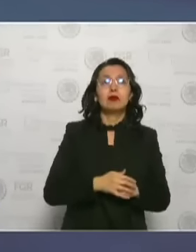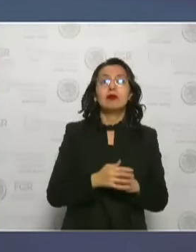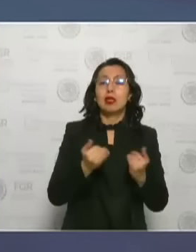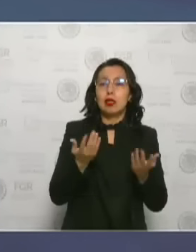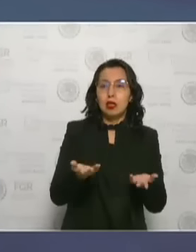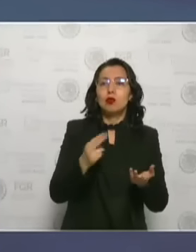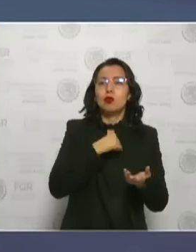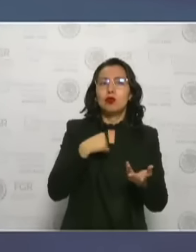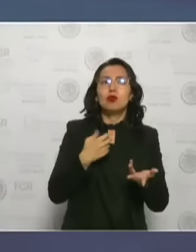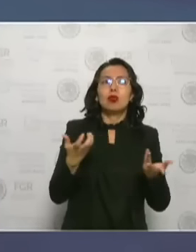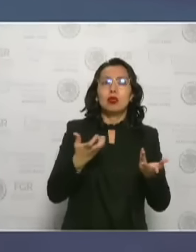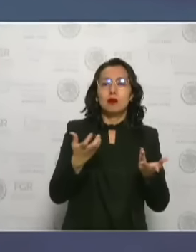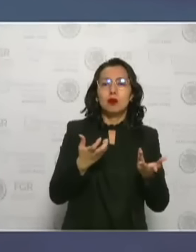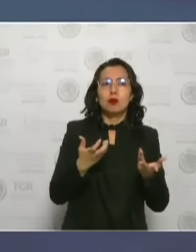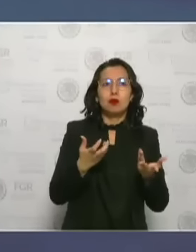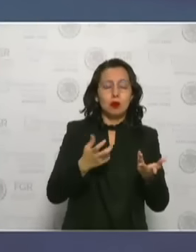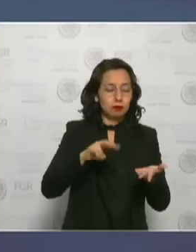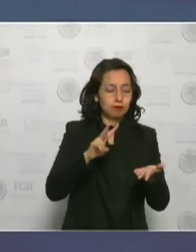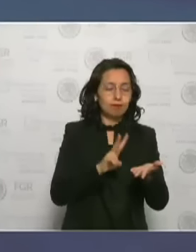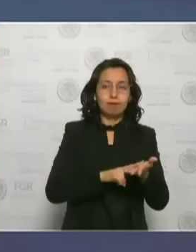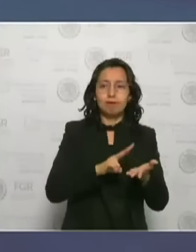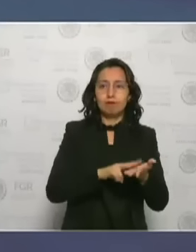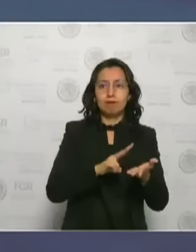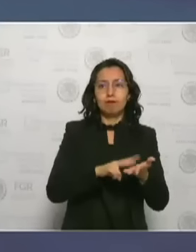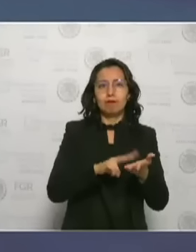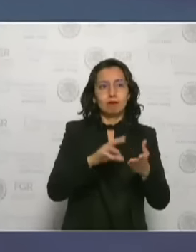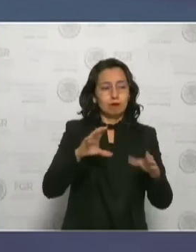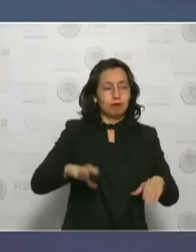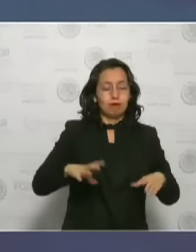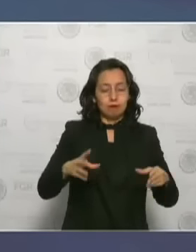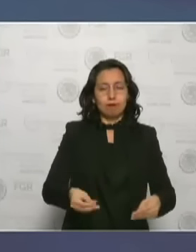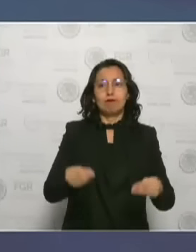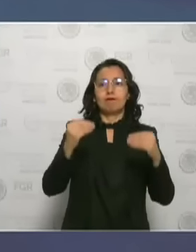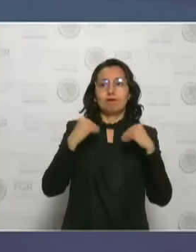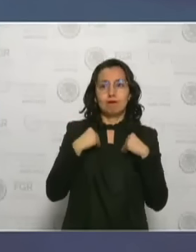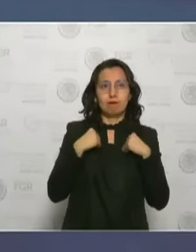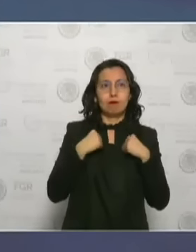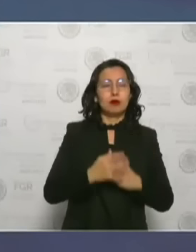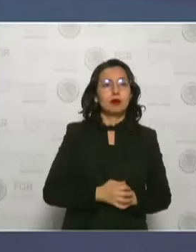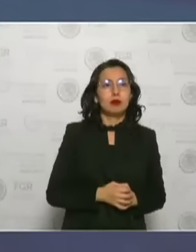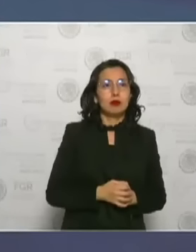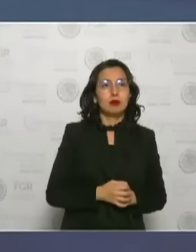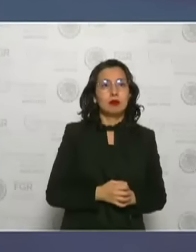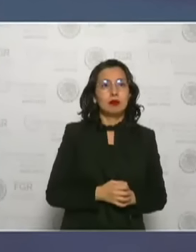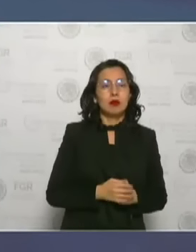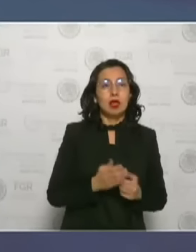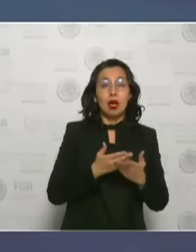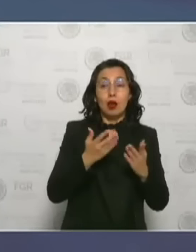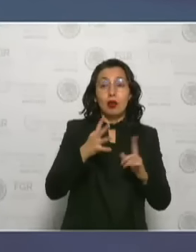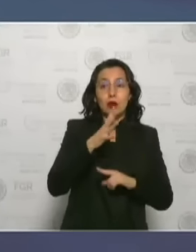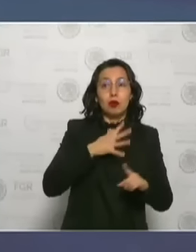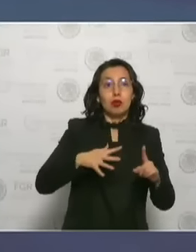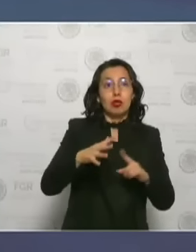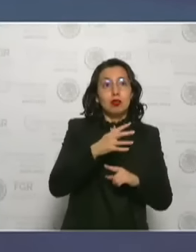haremos con los valores humanistas del pueblo. En el contexto de la Estrategia Nacional de Seguridad